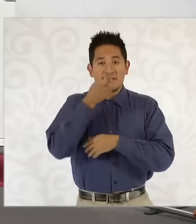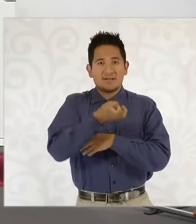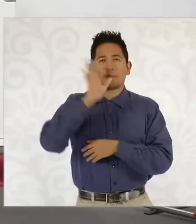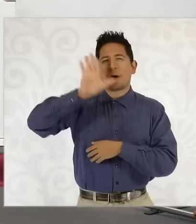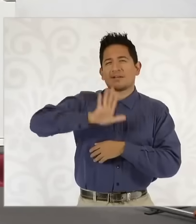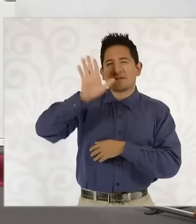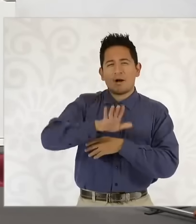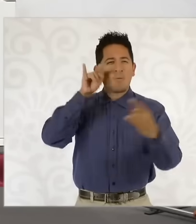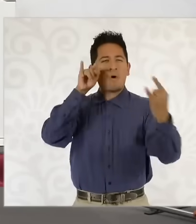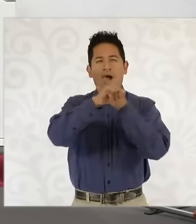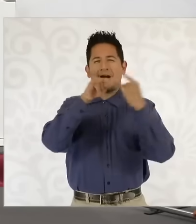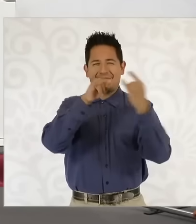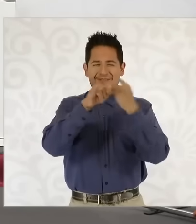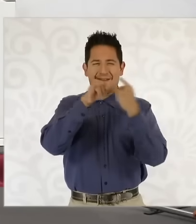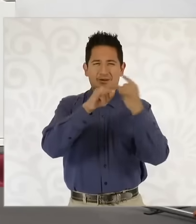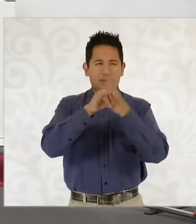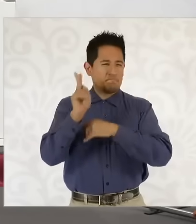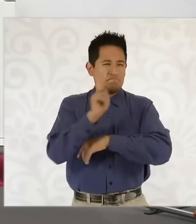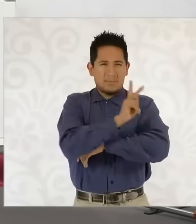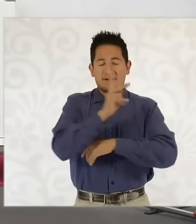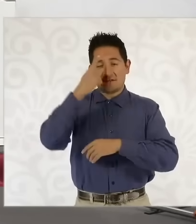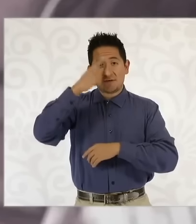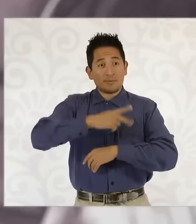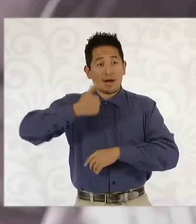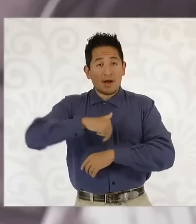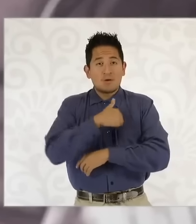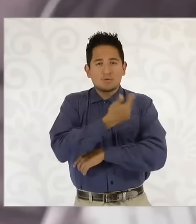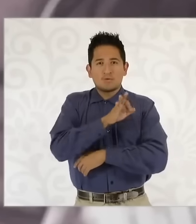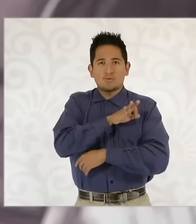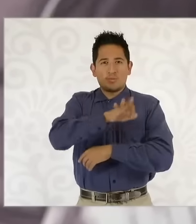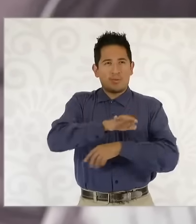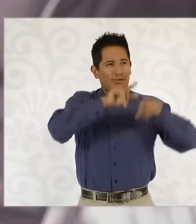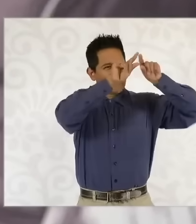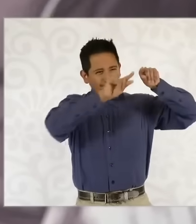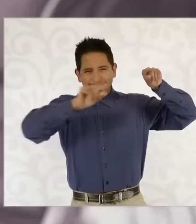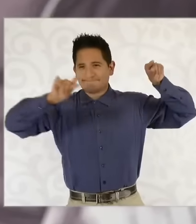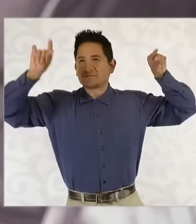que viaja la electricidad a lo largo y ancho de todo el país. permite llevar la electricidad desde